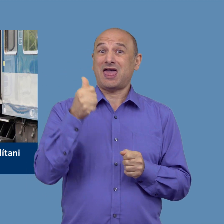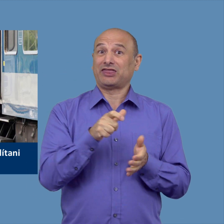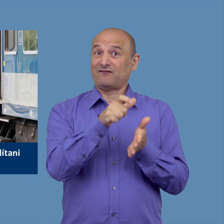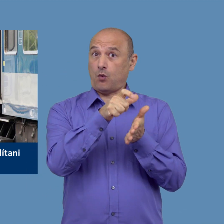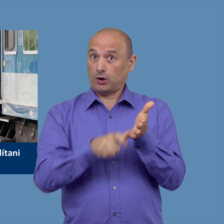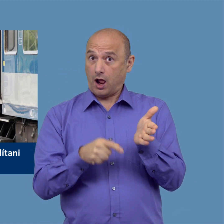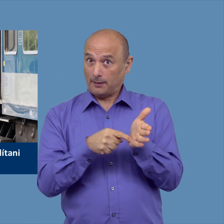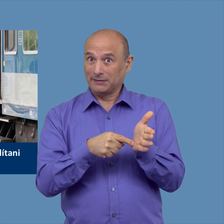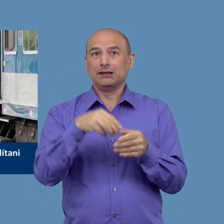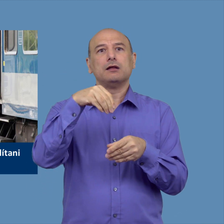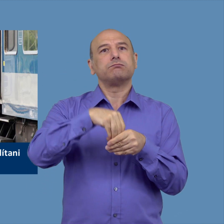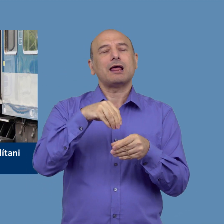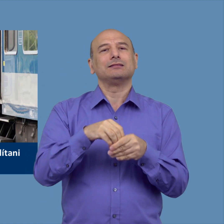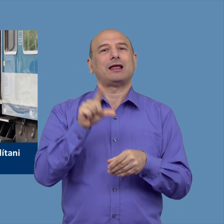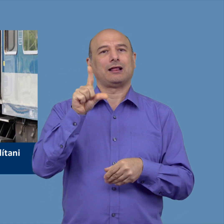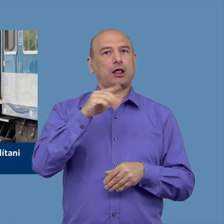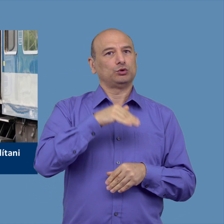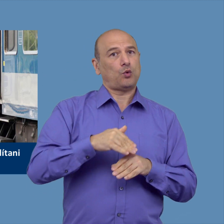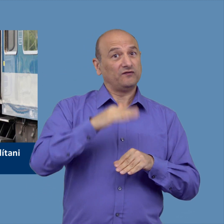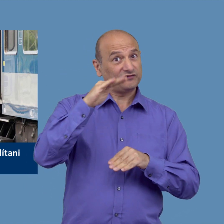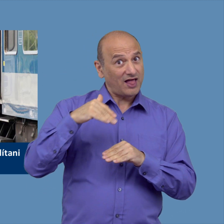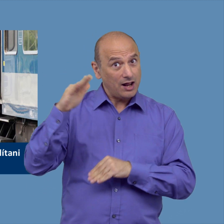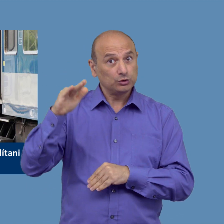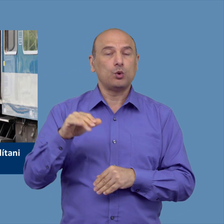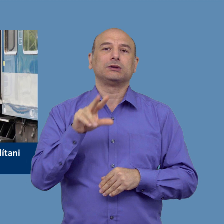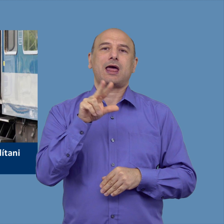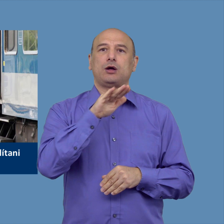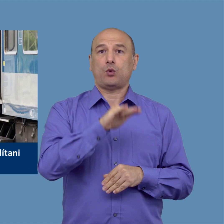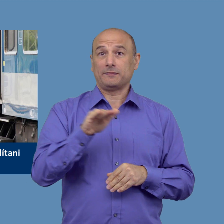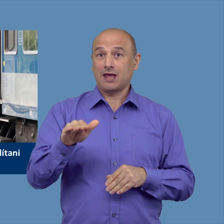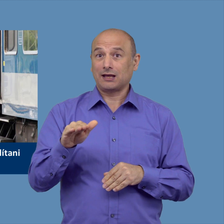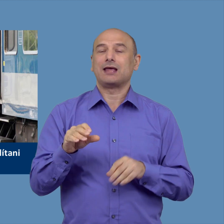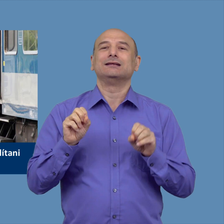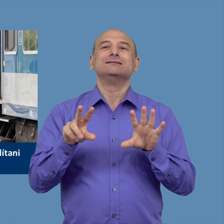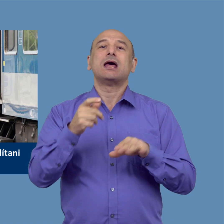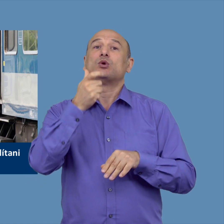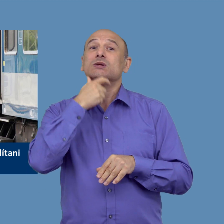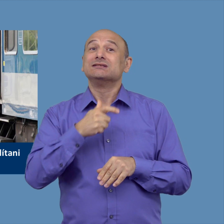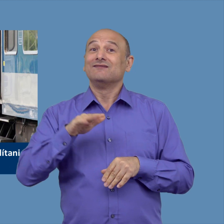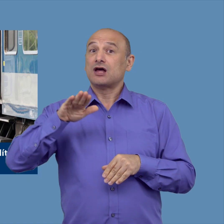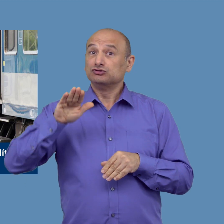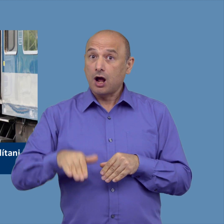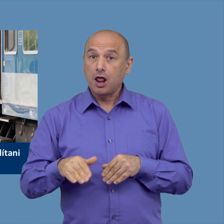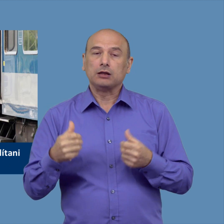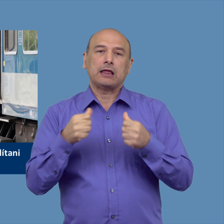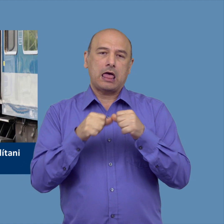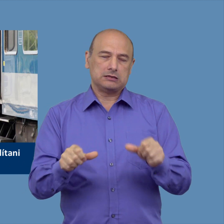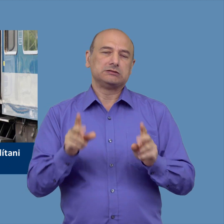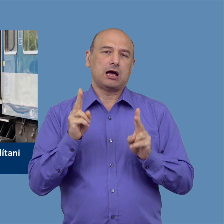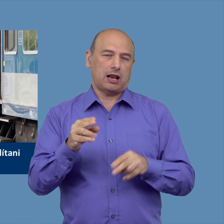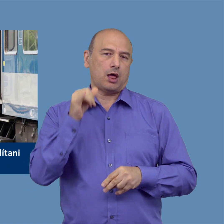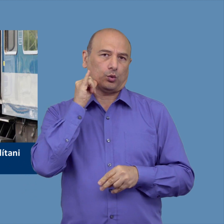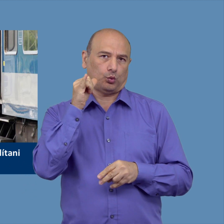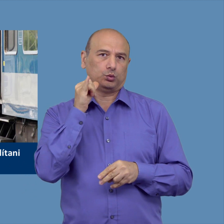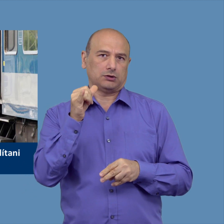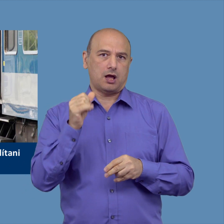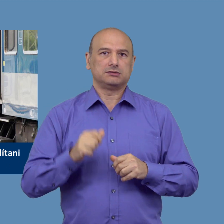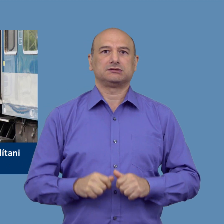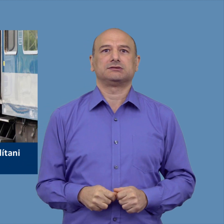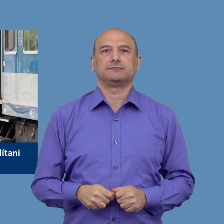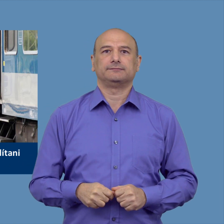Egy forgalmi bemutatásával egyszerre utazhat két felnőtt, és három gyermek 18 éves korig.